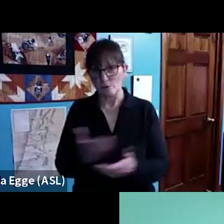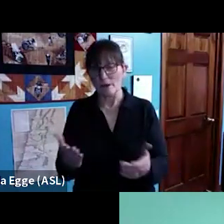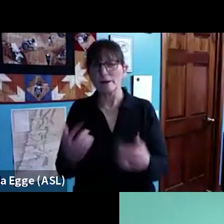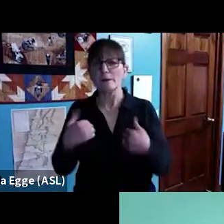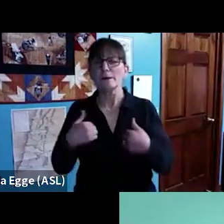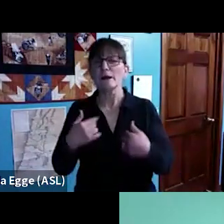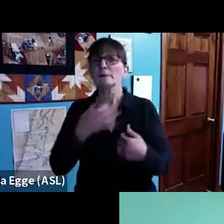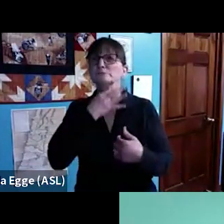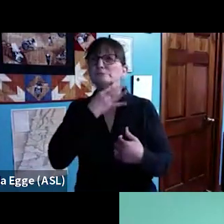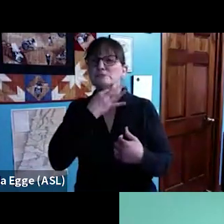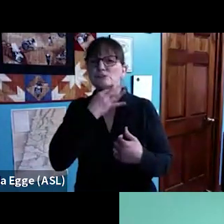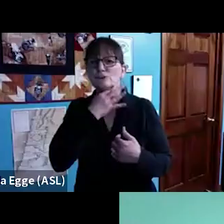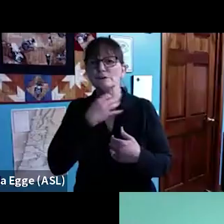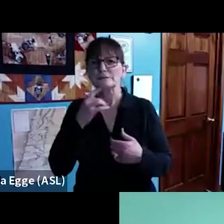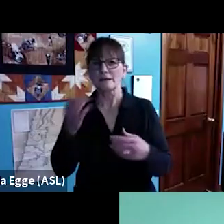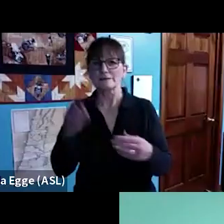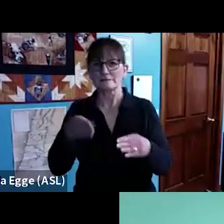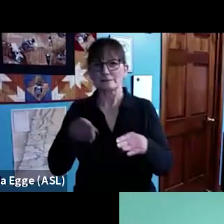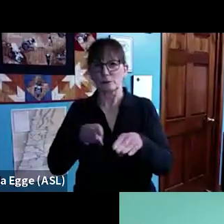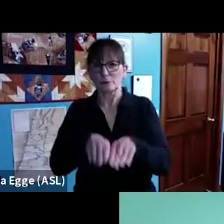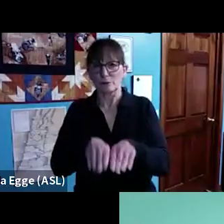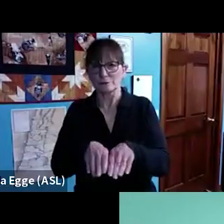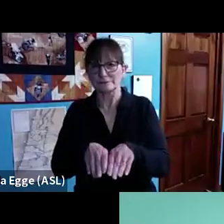Intenté agrupar muchas juntas.